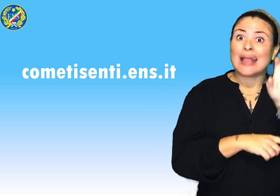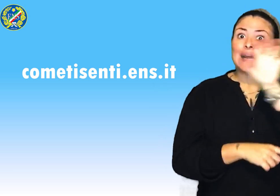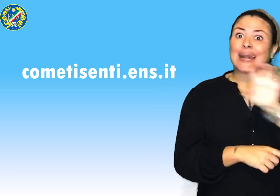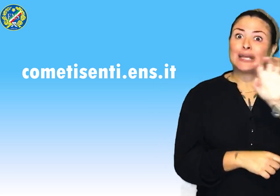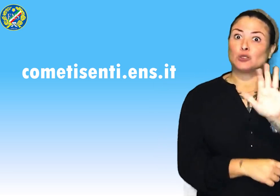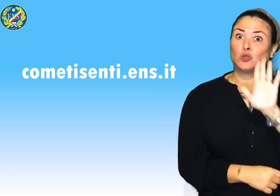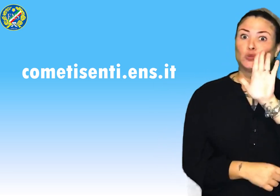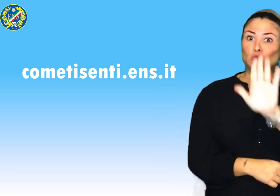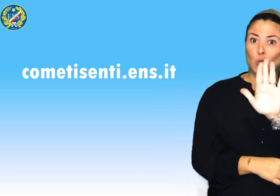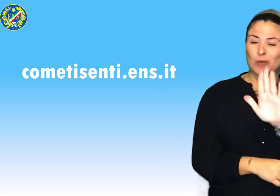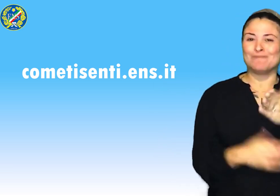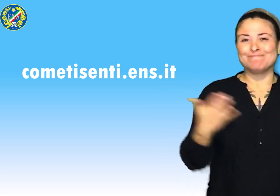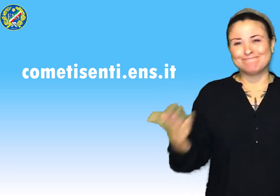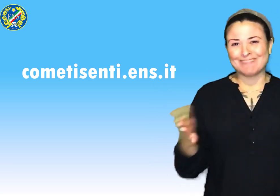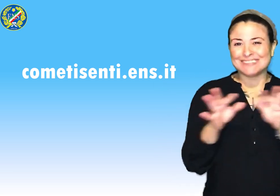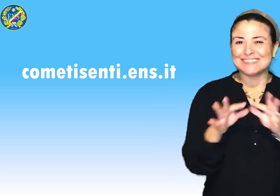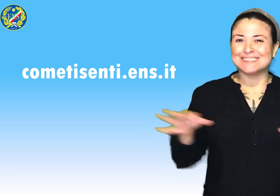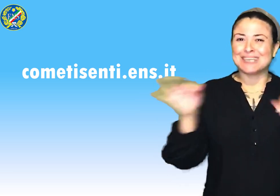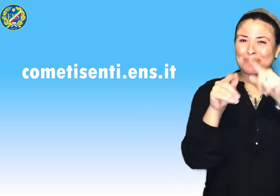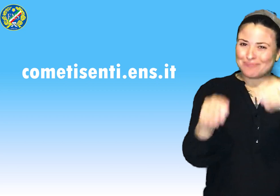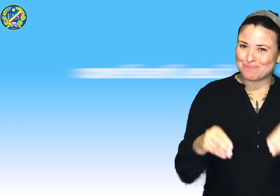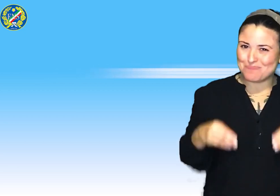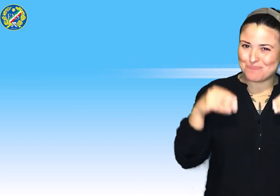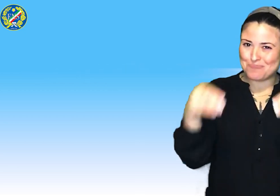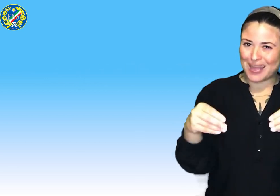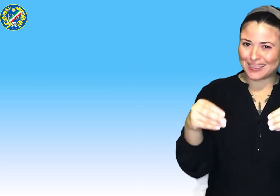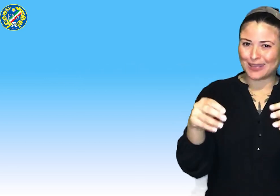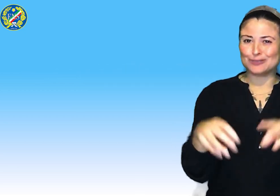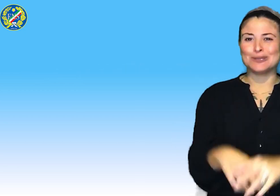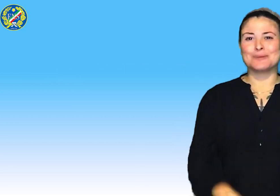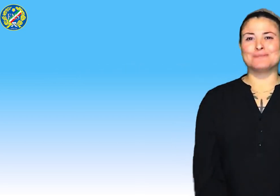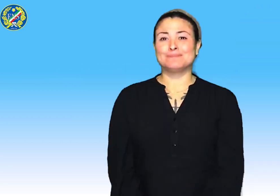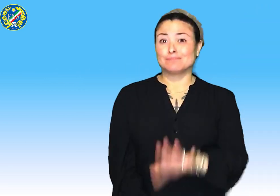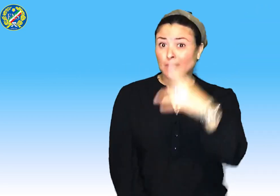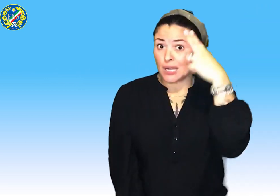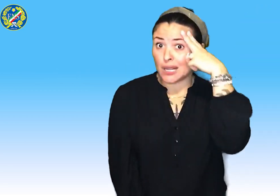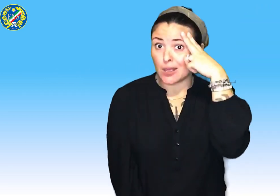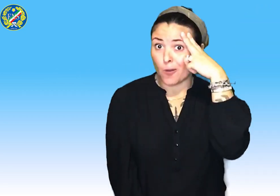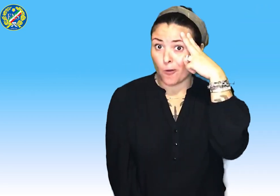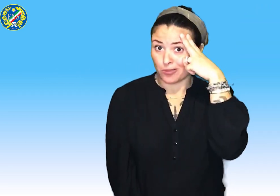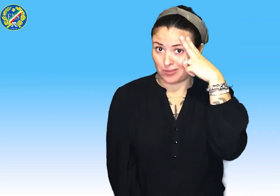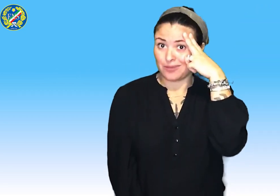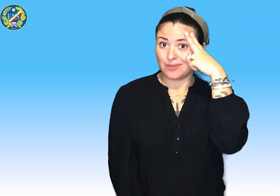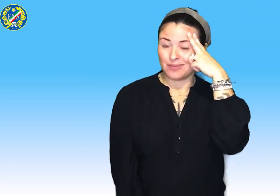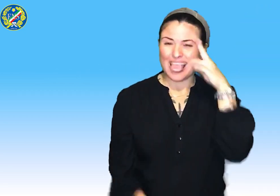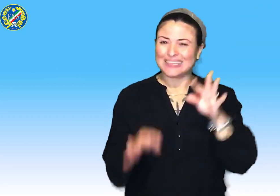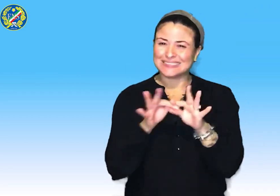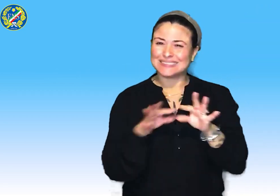Interessante vero? Ne vuoi sapere di più? Allora non ti resta che andare sul sito dedicato al progetto cometisenti.ens.it